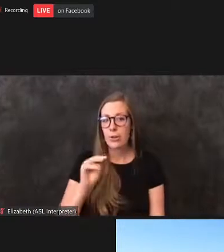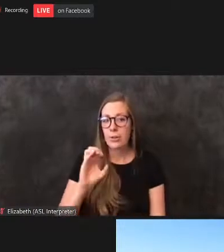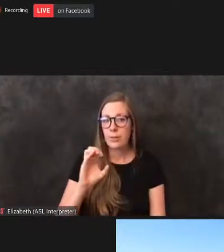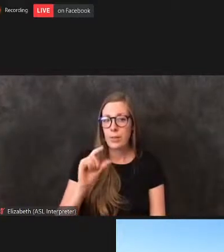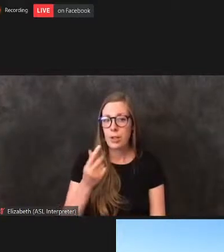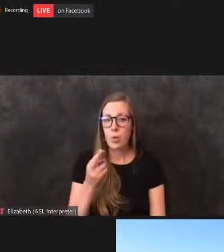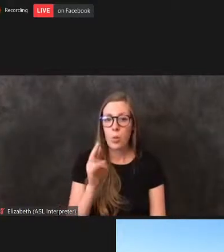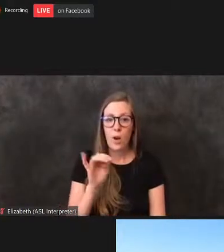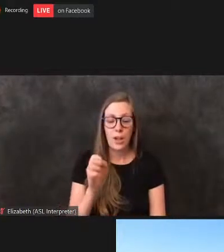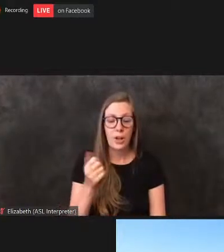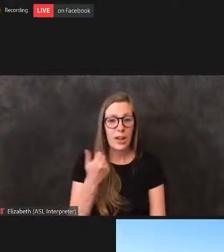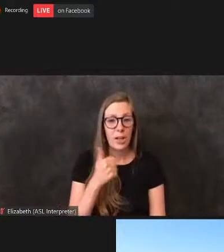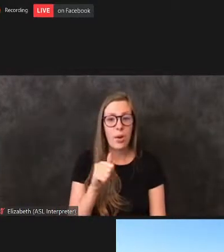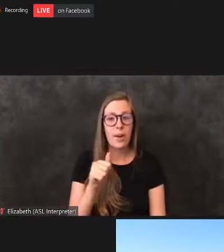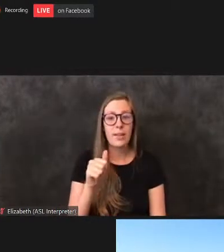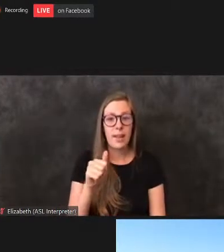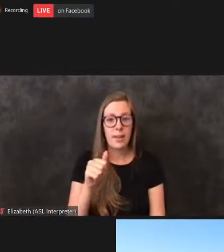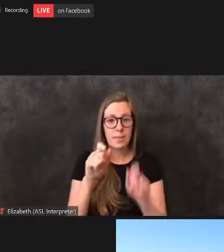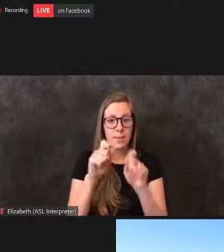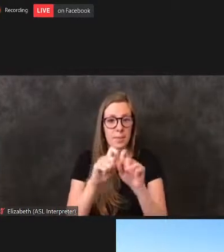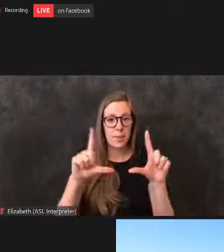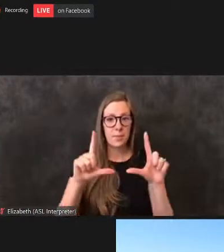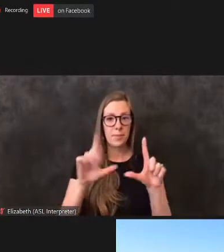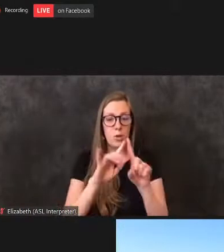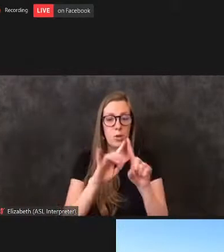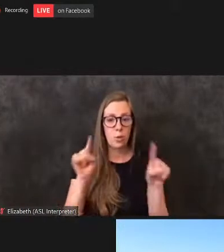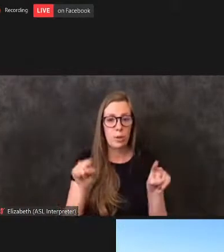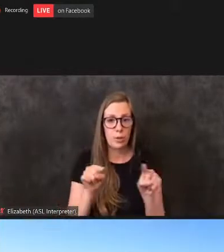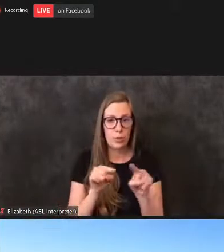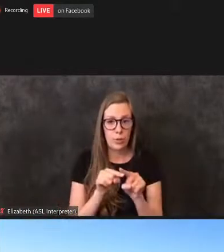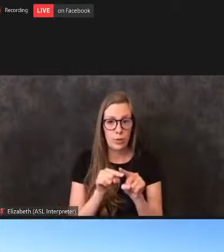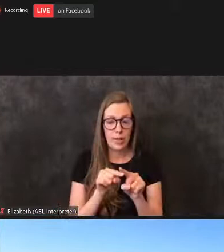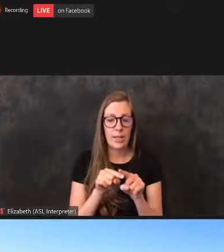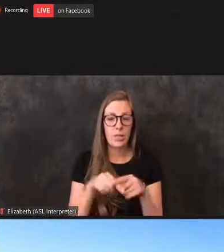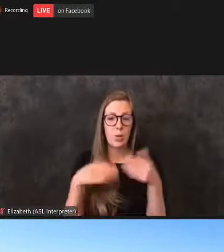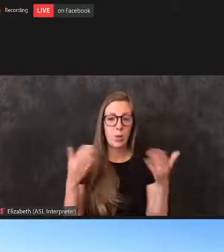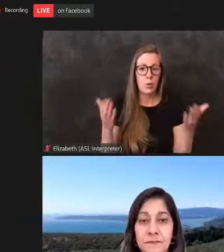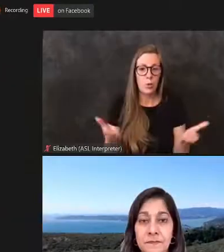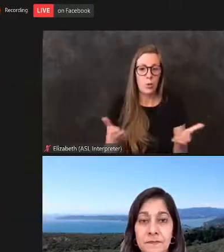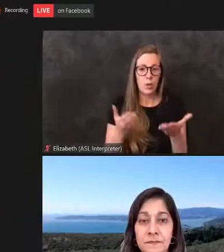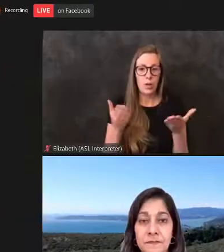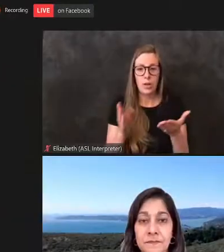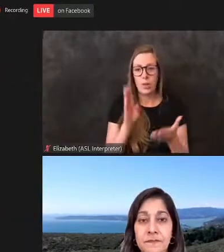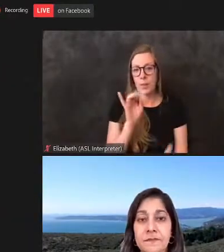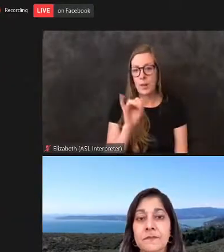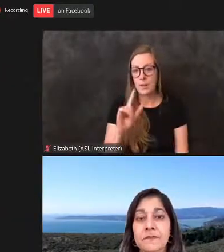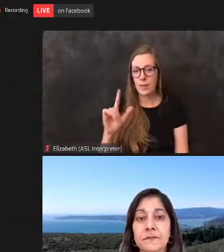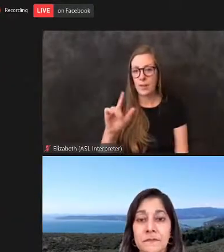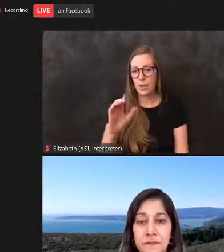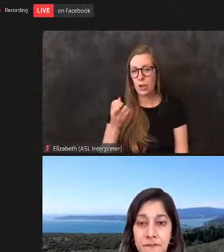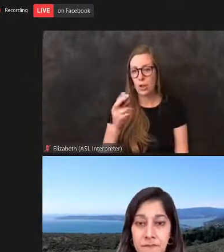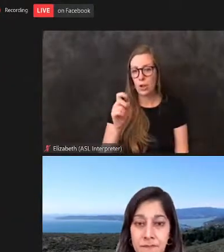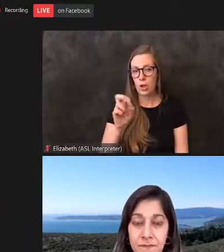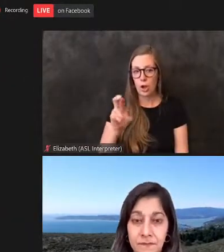paralizÃ encender sus videos y ambición de nosotros en escuchaba. Nos acompañan Bill Carter